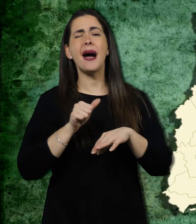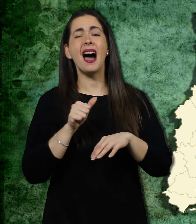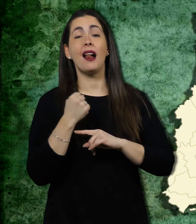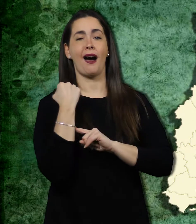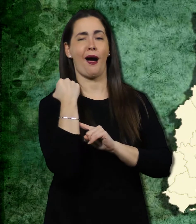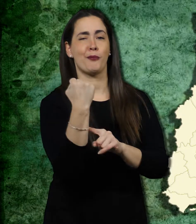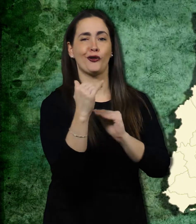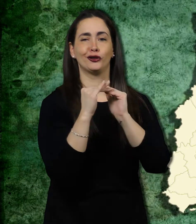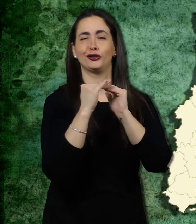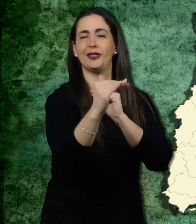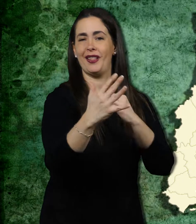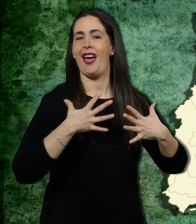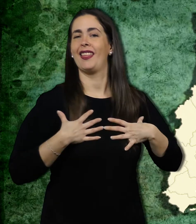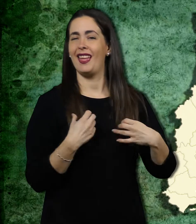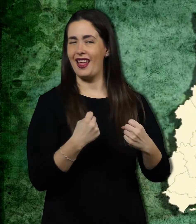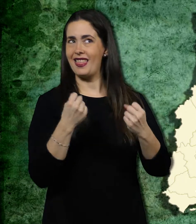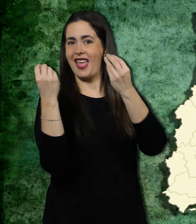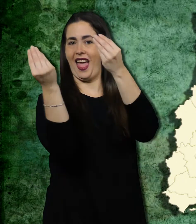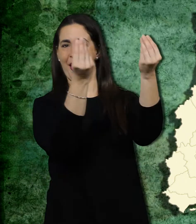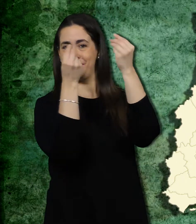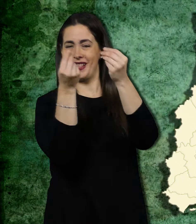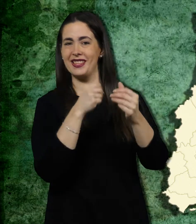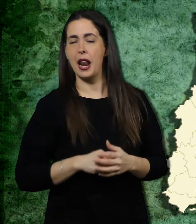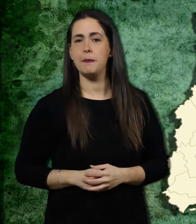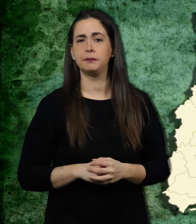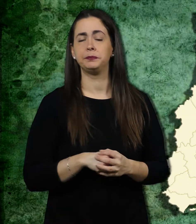a favor de la sostenibilitat energètica i ambiental.